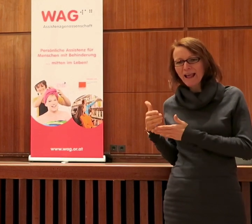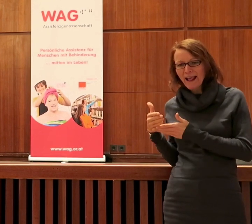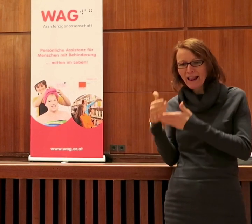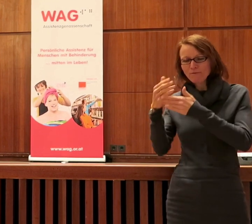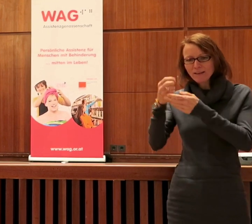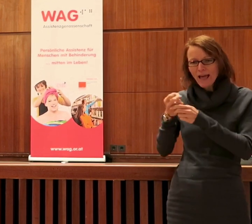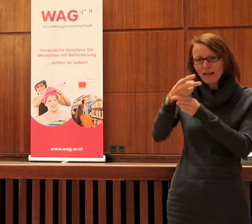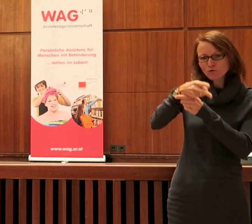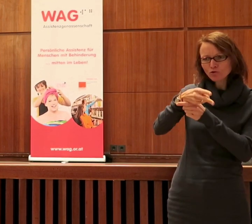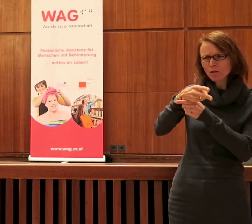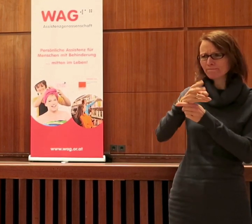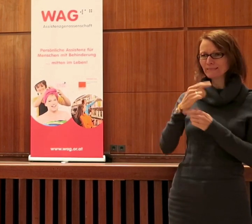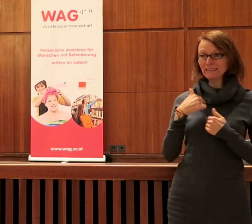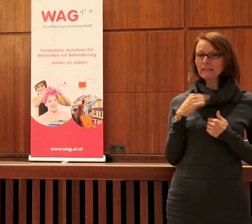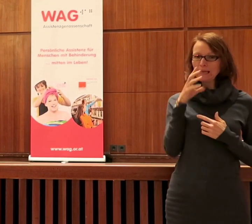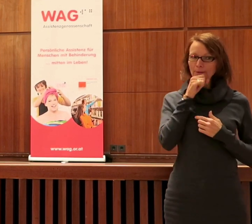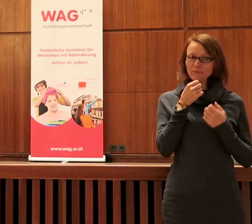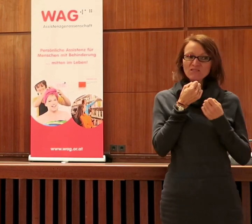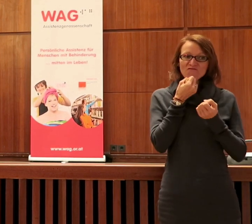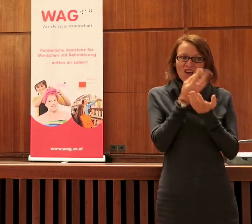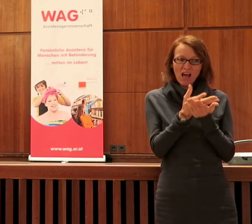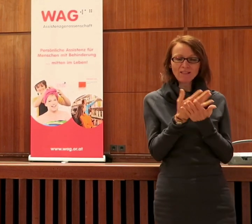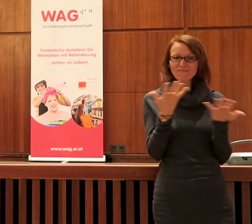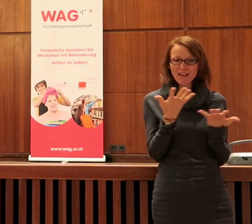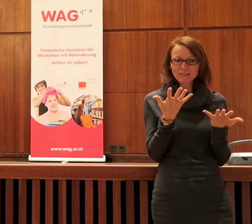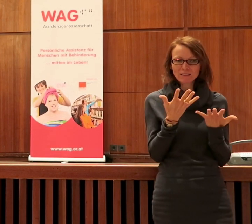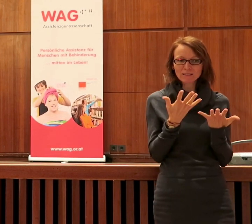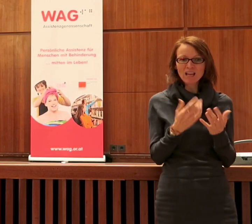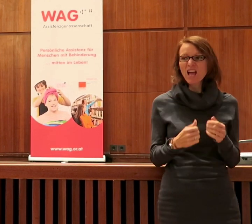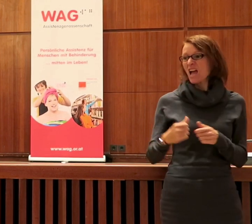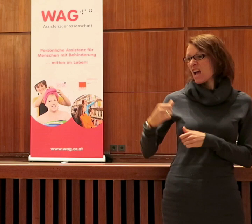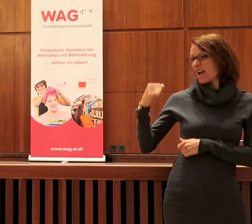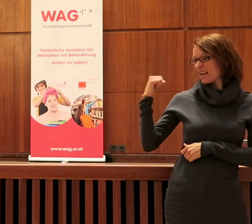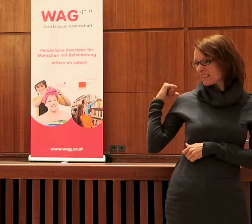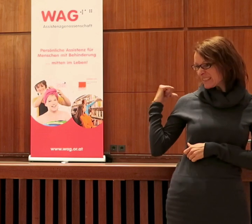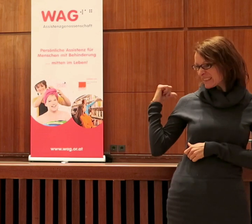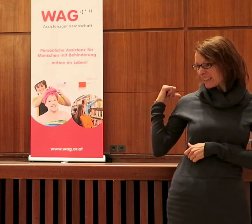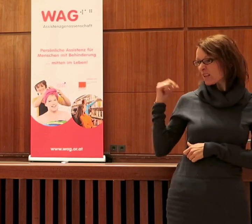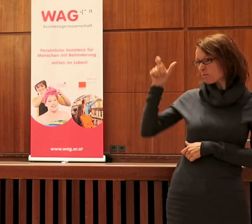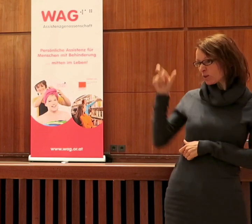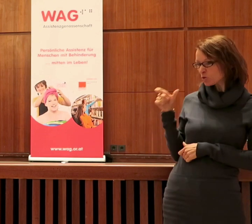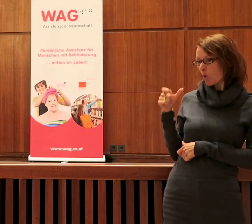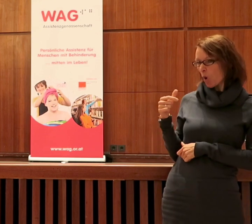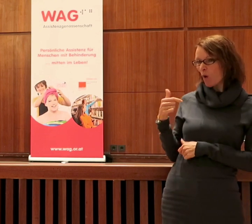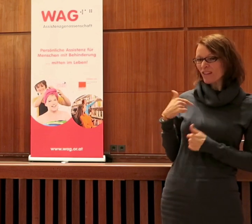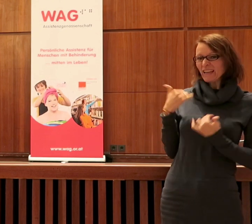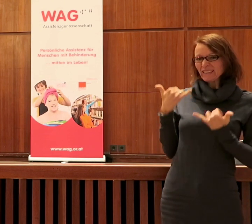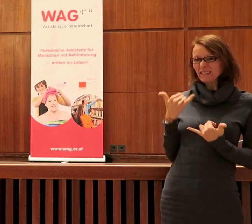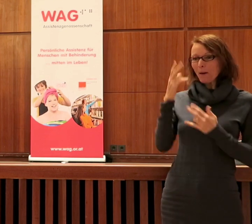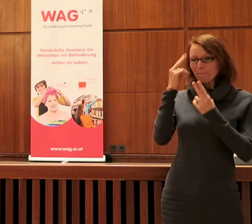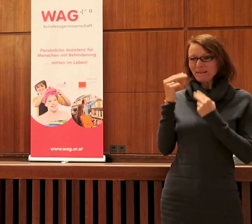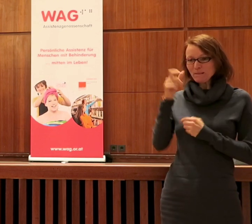Das sind die Leute, die nicht warten wollen, bis die anderen ausgestiegen sind. Der benutzt den Blinden als Rammbock